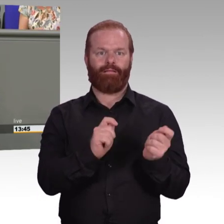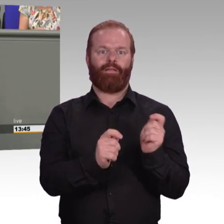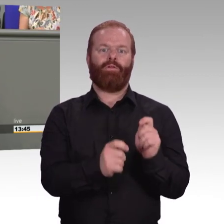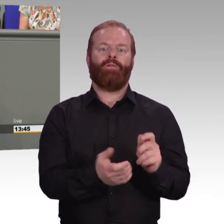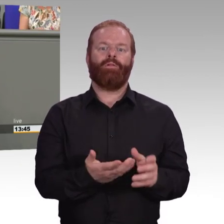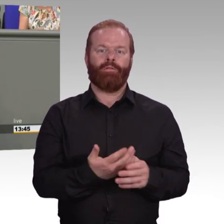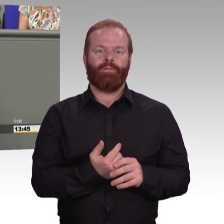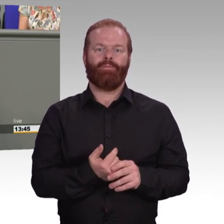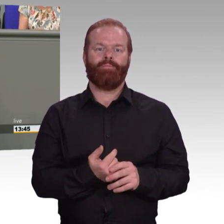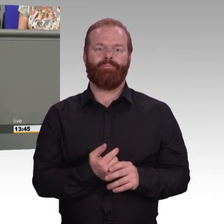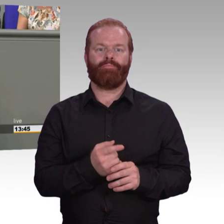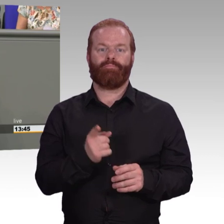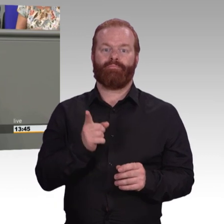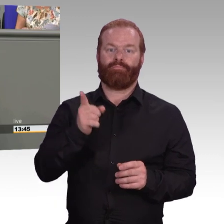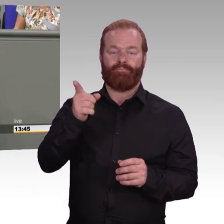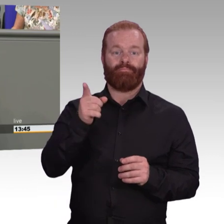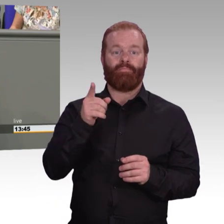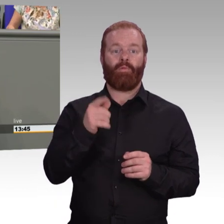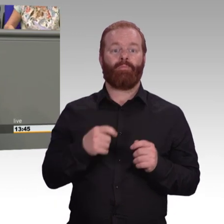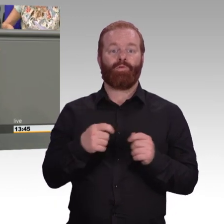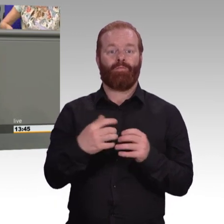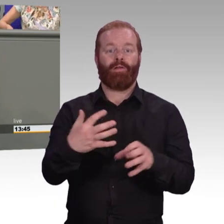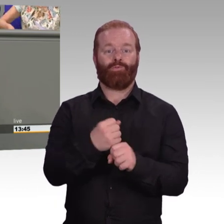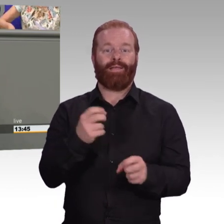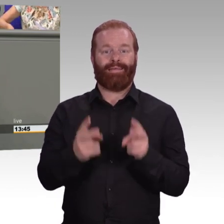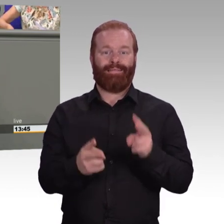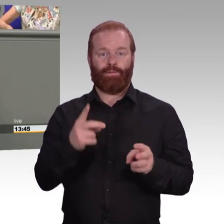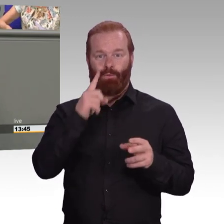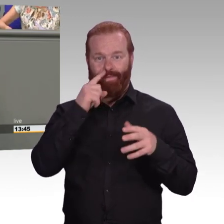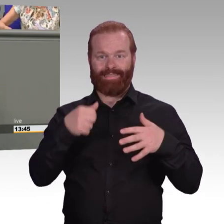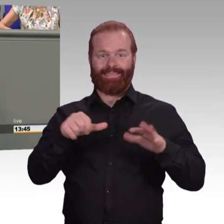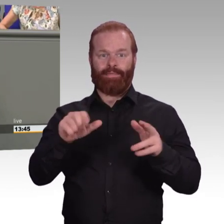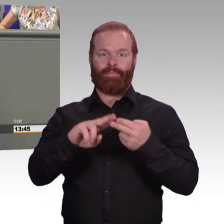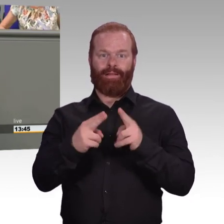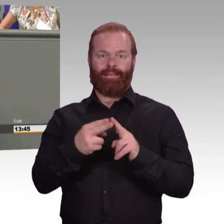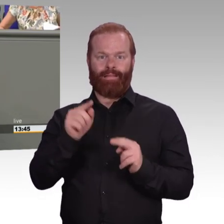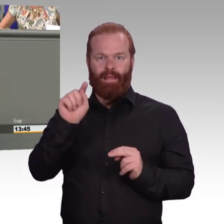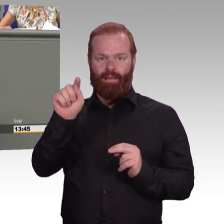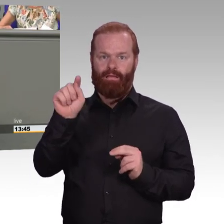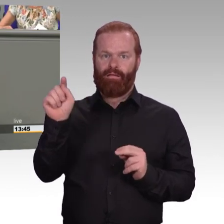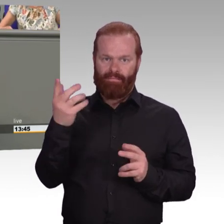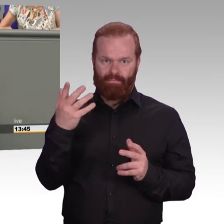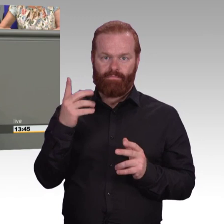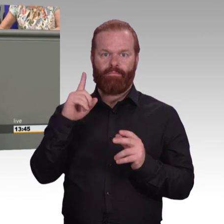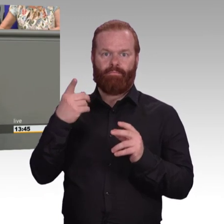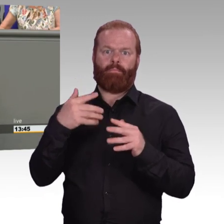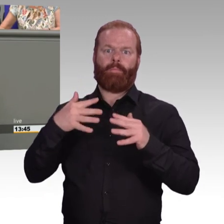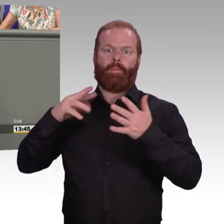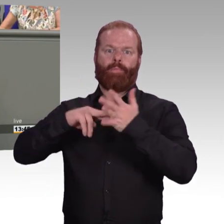er verfolgt aber das gleiche Ziel wie der Antrag der Linken. Das passt übrigens zu der Beobachtung, meine Damen und Herren, wonach diese beiden linken hetzerischen